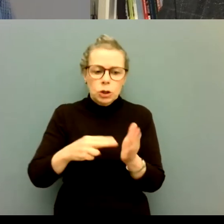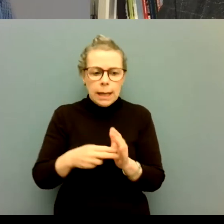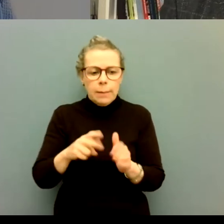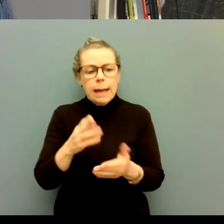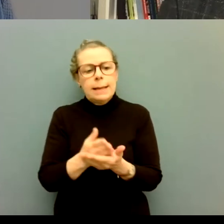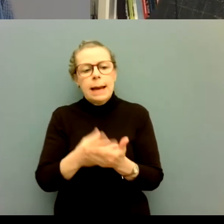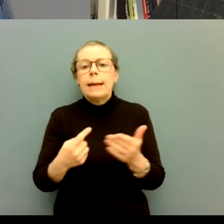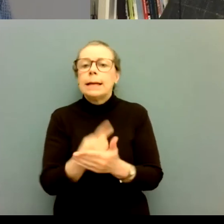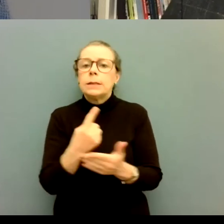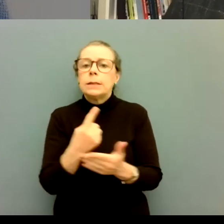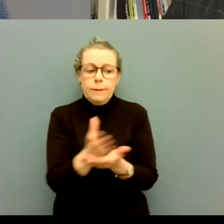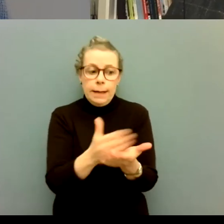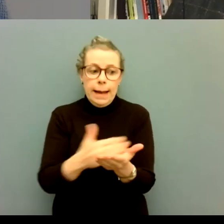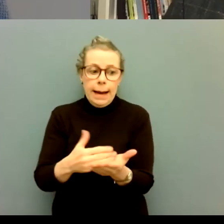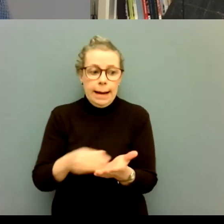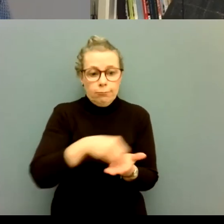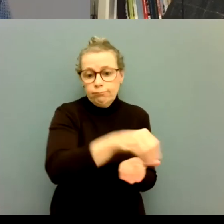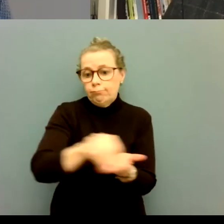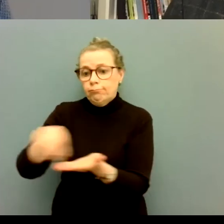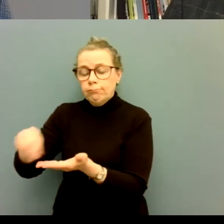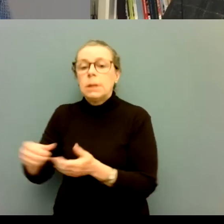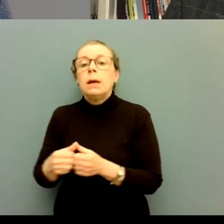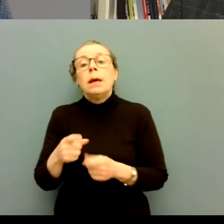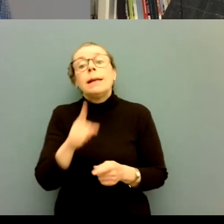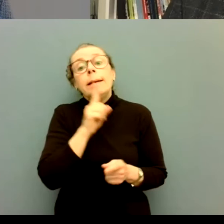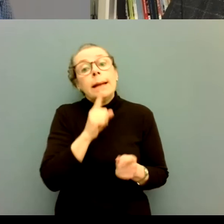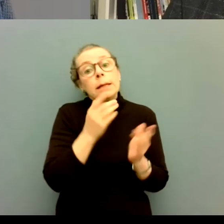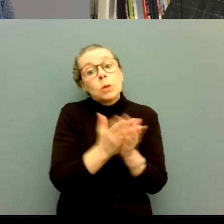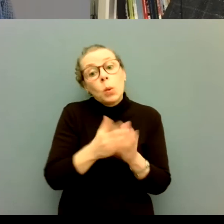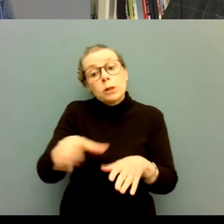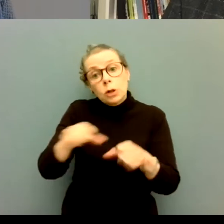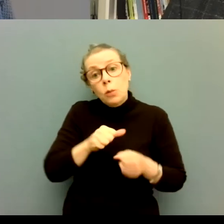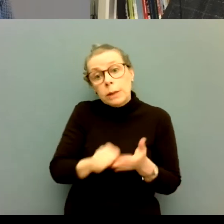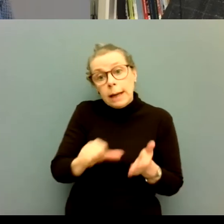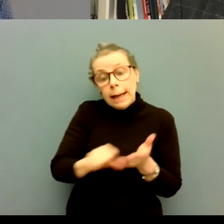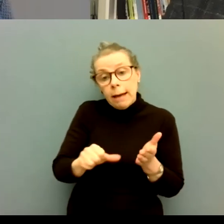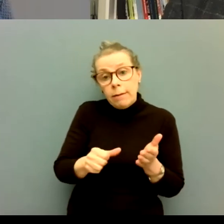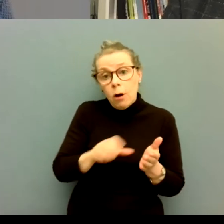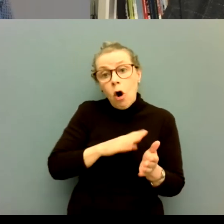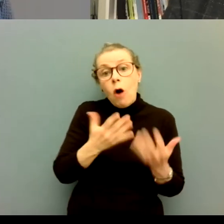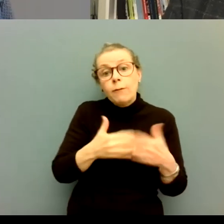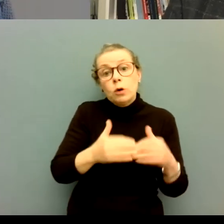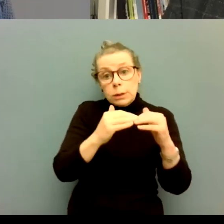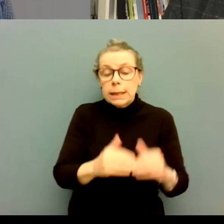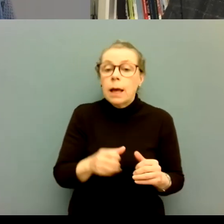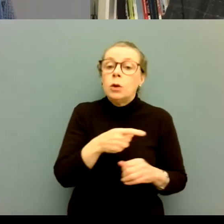För den lilla skolan som tar emot en elev med funktionsnedsättning, de måste-